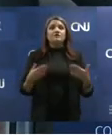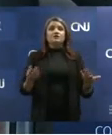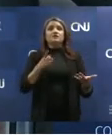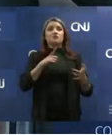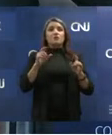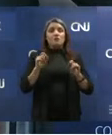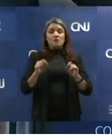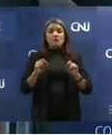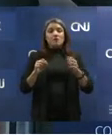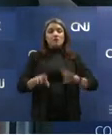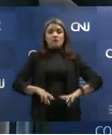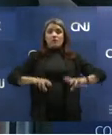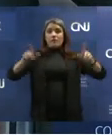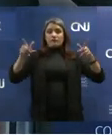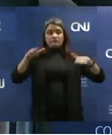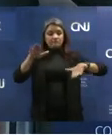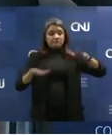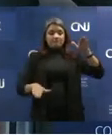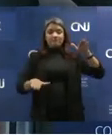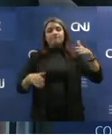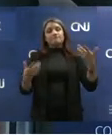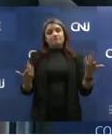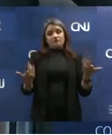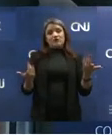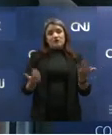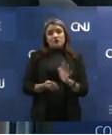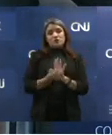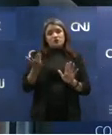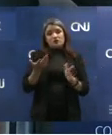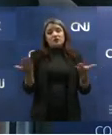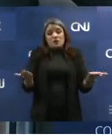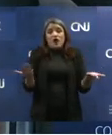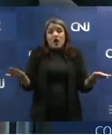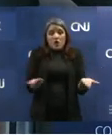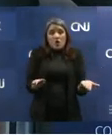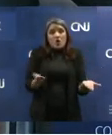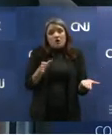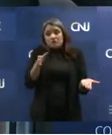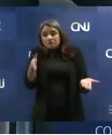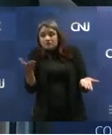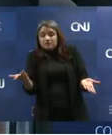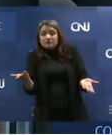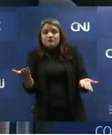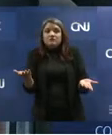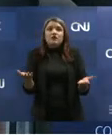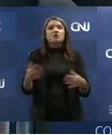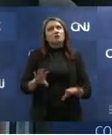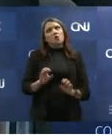deveria ser dado ao alternatividade. Tudo será a OAB ficou com a vaga e agora o DR?